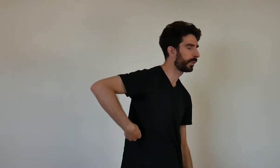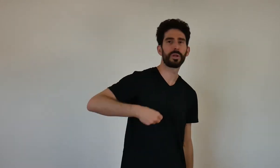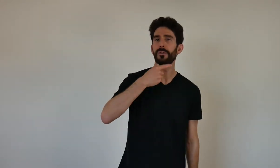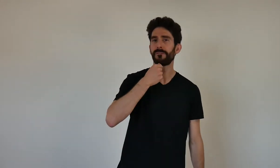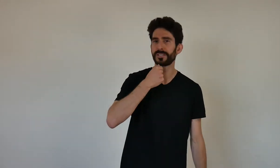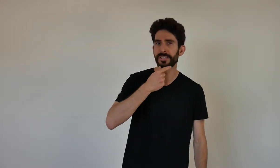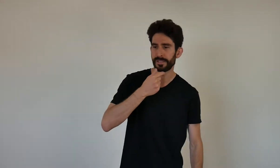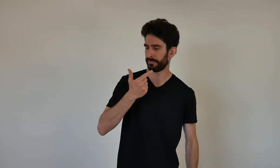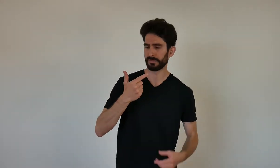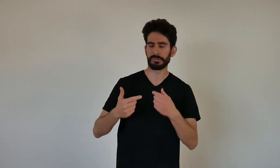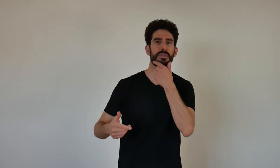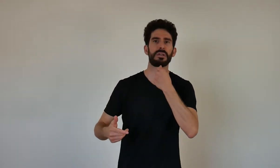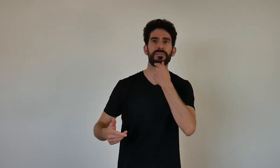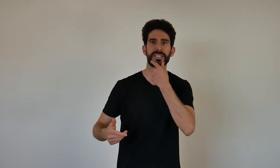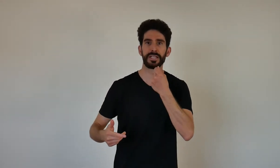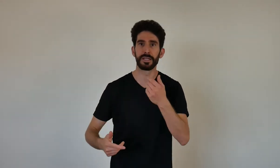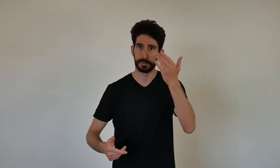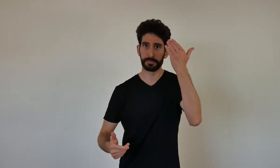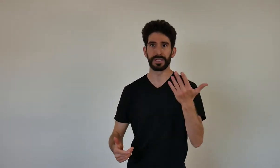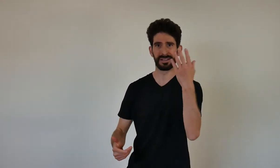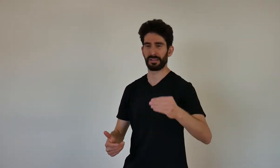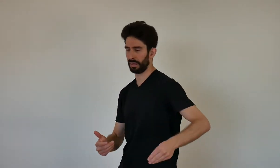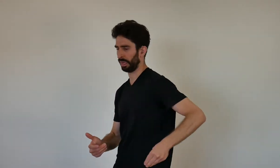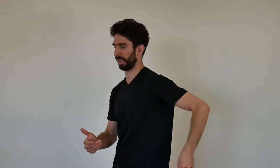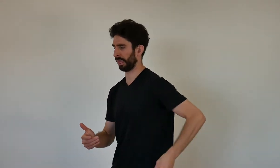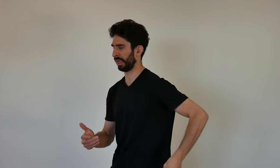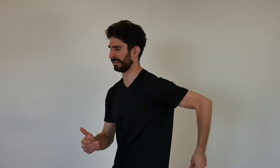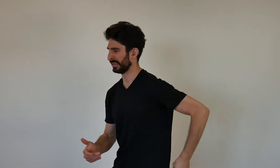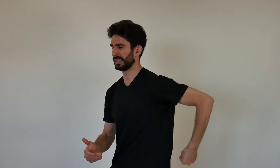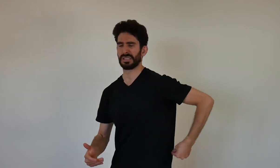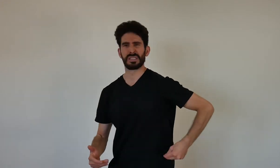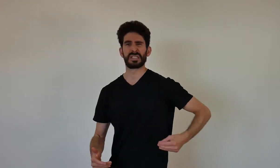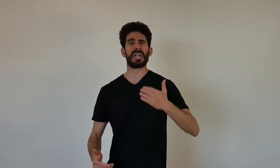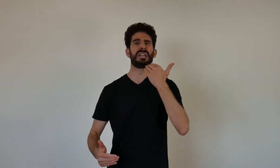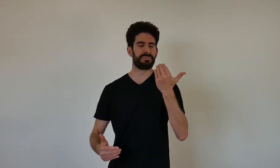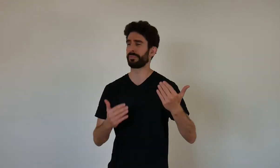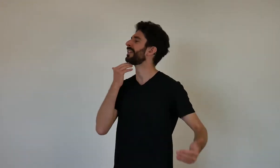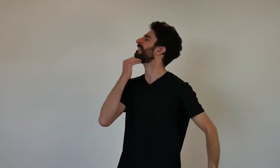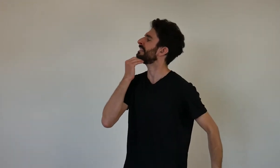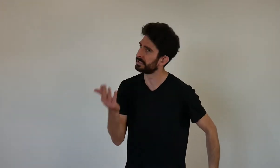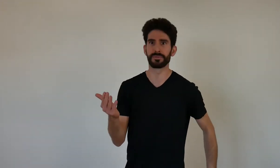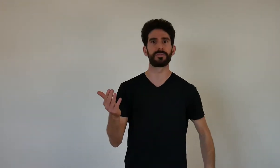c'est facile. Avec la main gauche, c'est impossible.